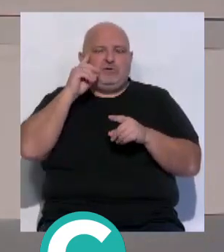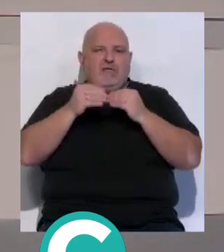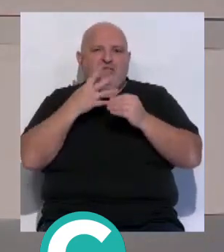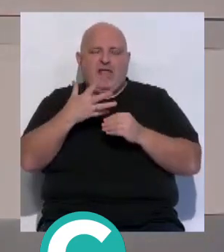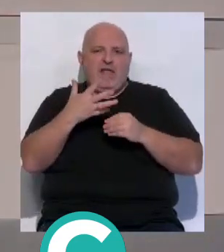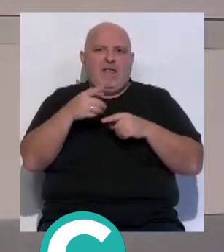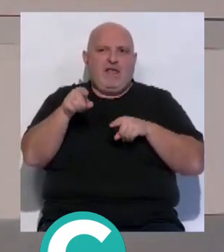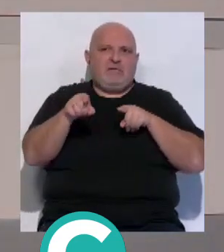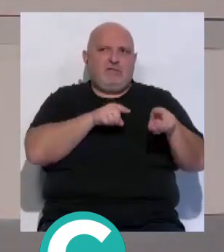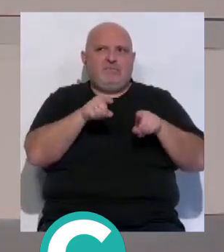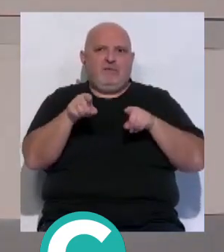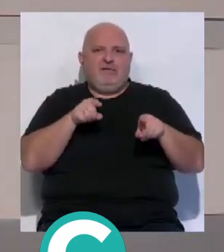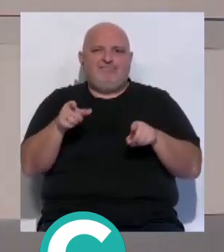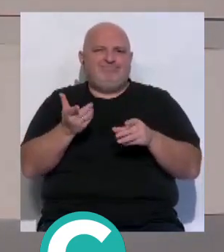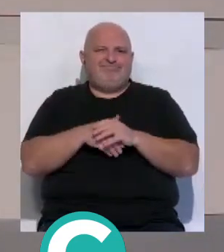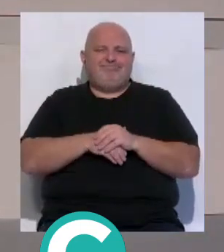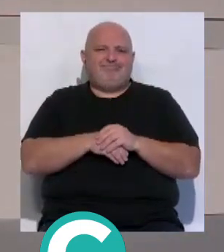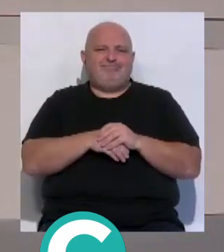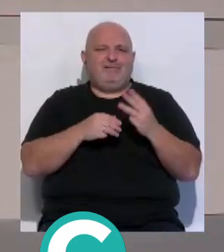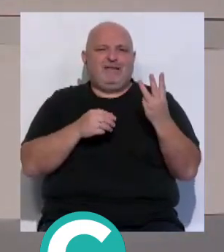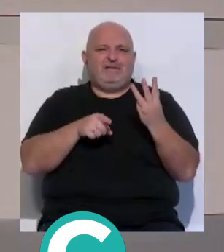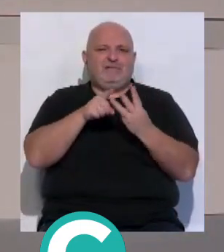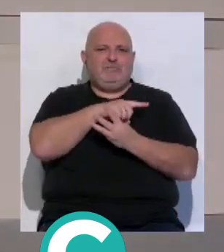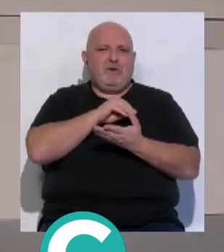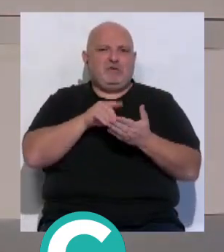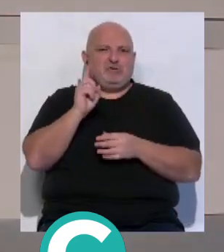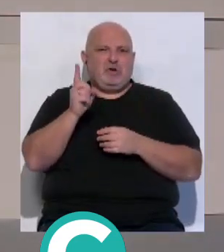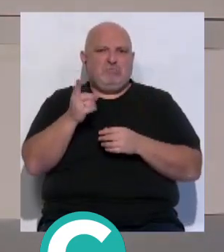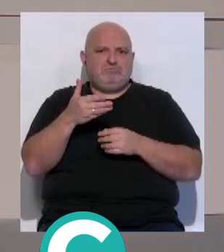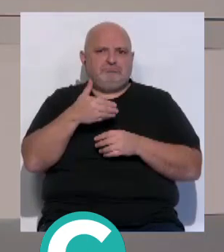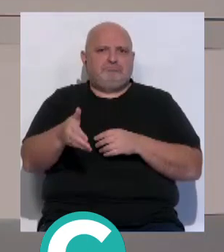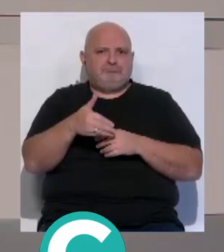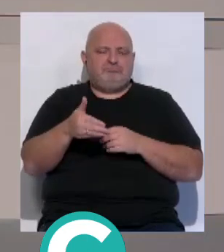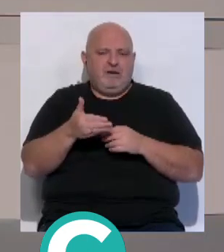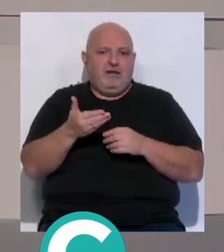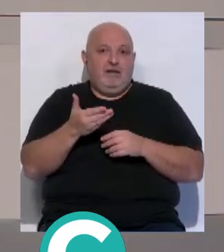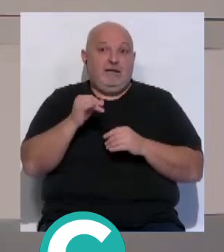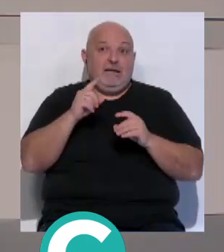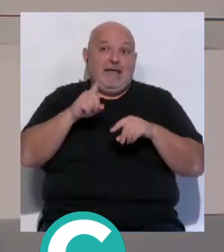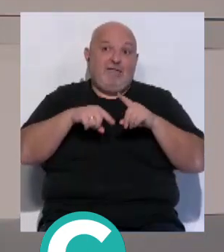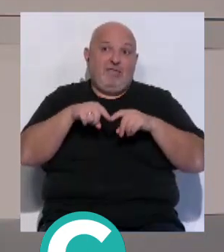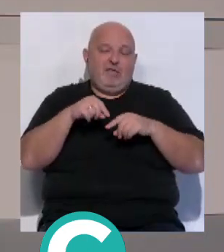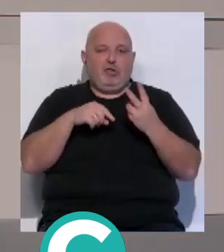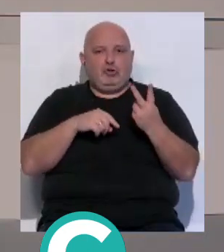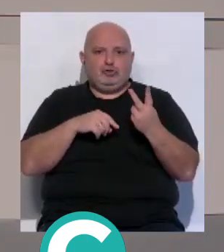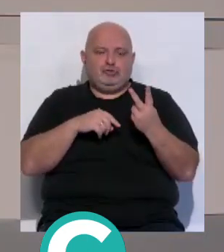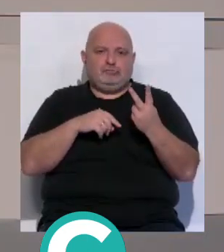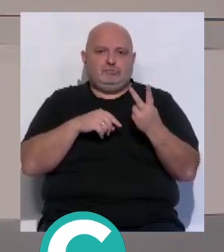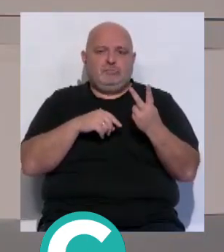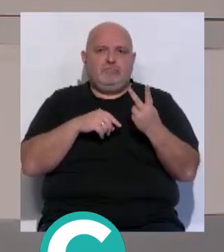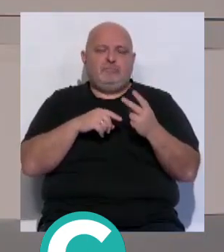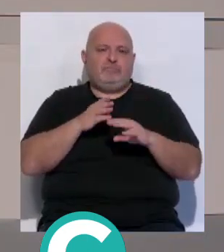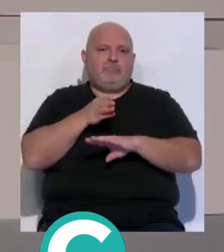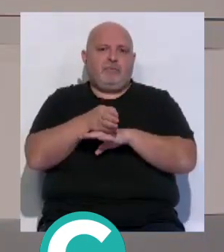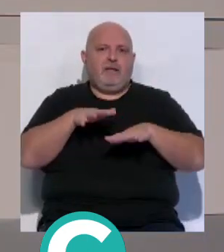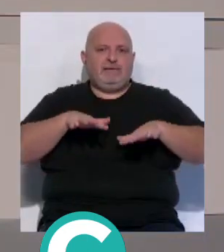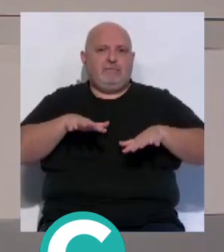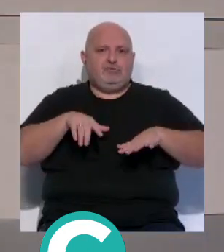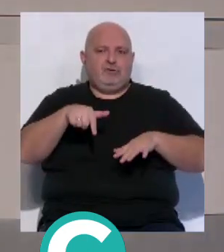no se hace esto va o sea tres algunas veces y por lo general dos somos los que estamos a